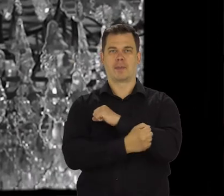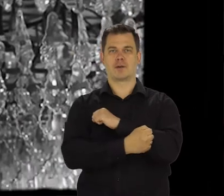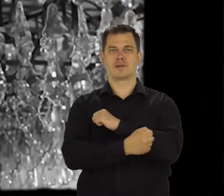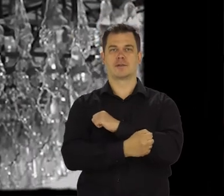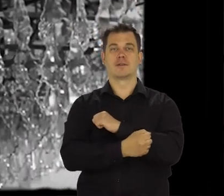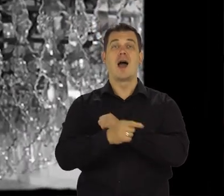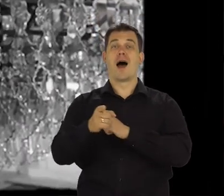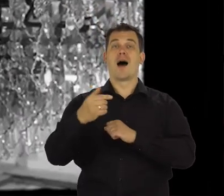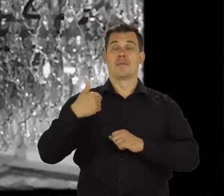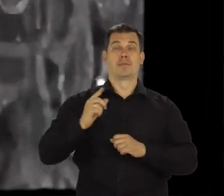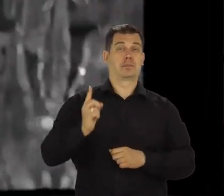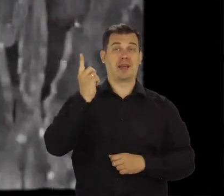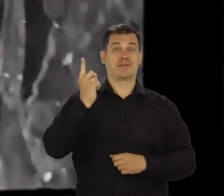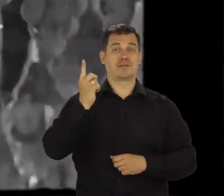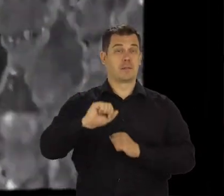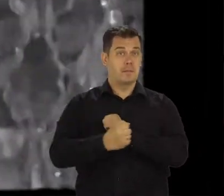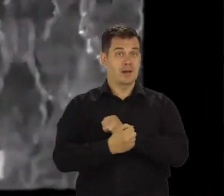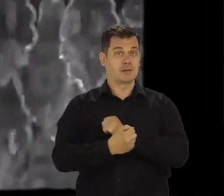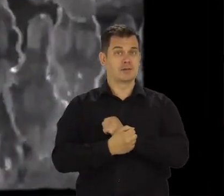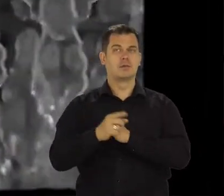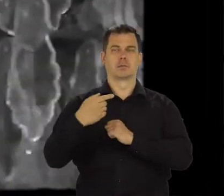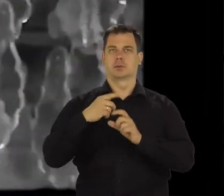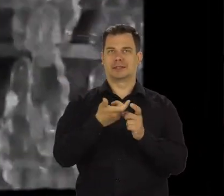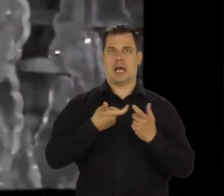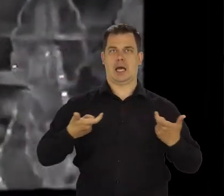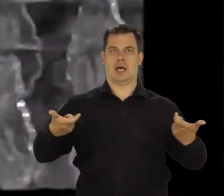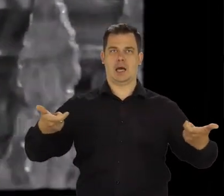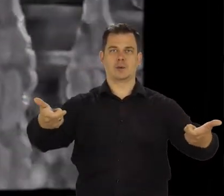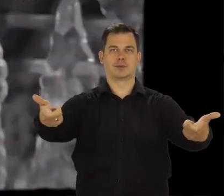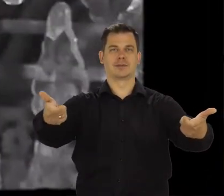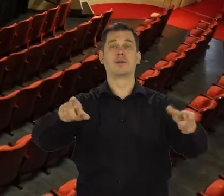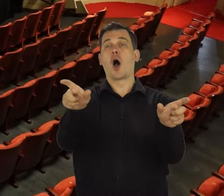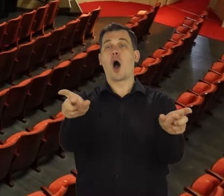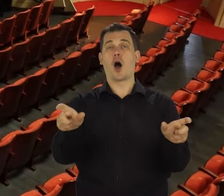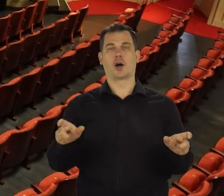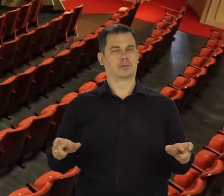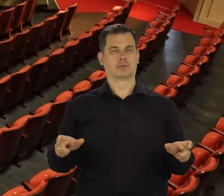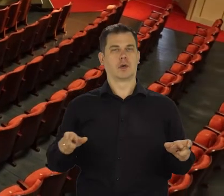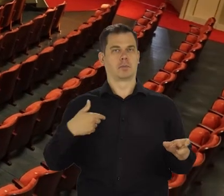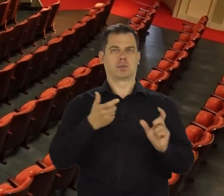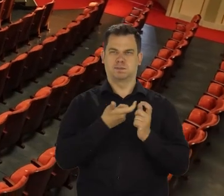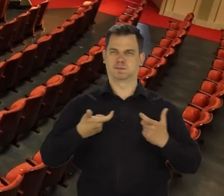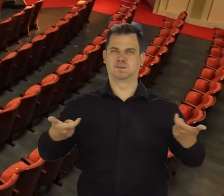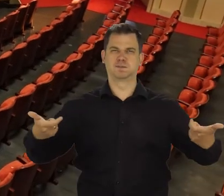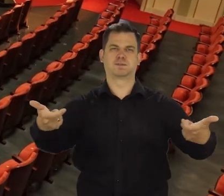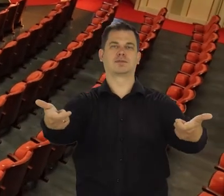Ten pierwszy balkon pierwotnie stanowił jeden ciąg, nie było tam lóż, był taki bardzo egalitarny,